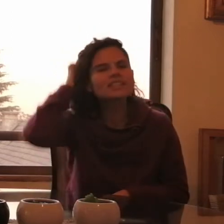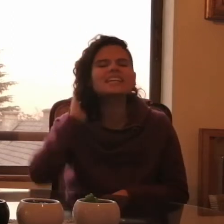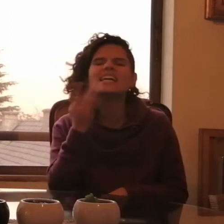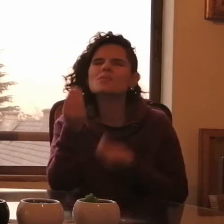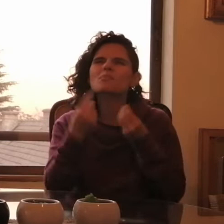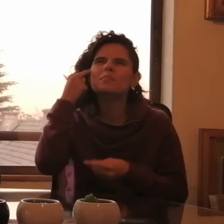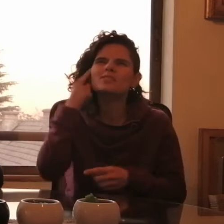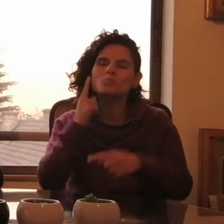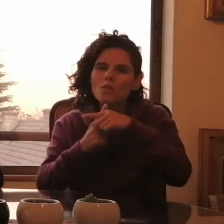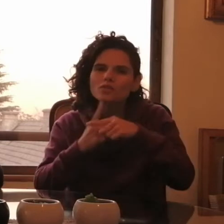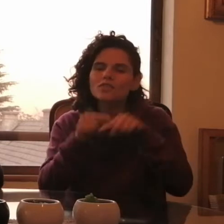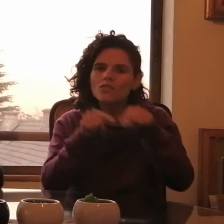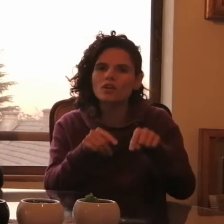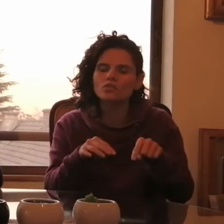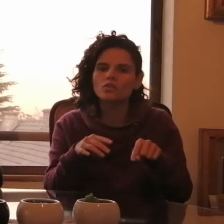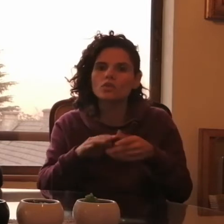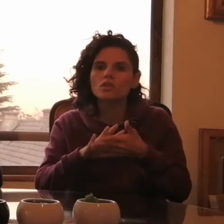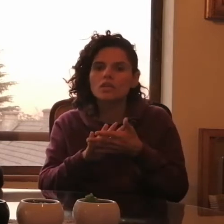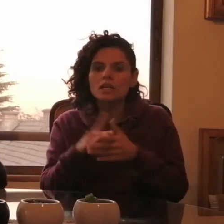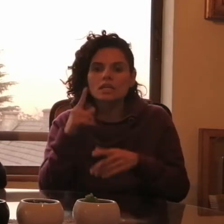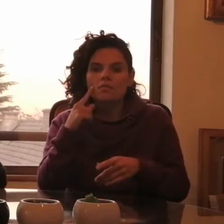a cómo llevar a esos proyectos a una escala más humana